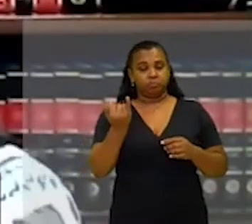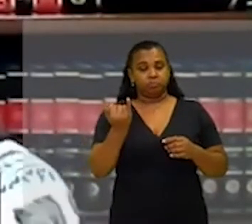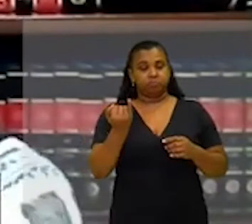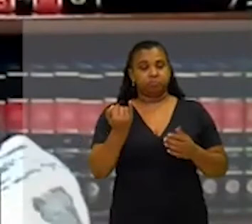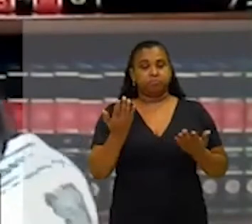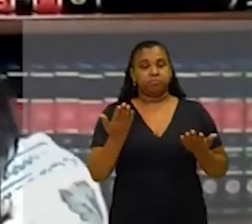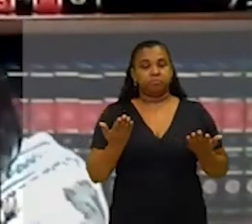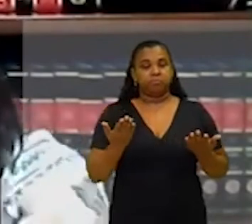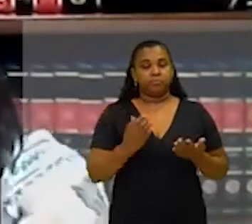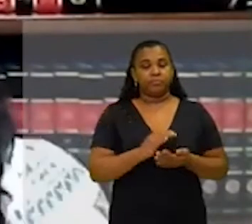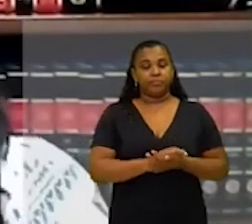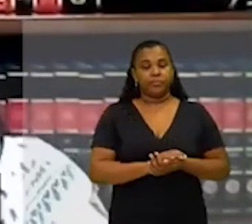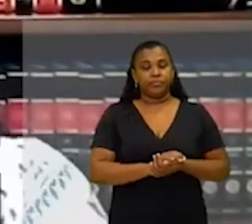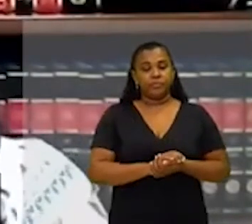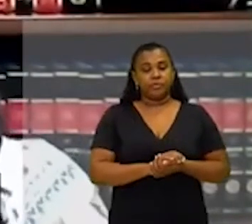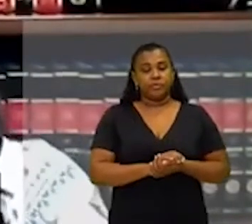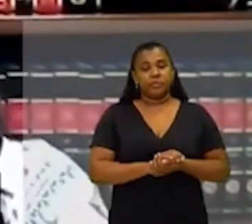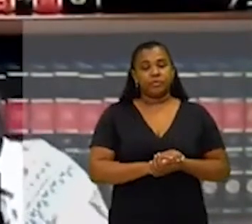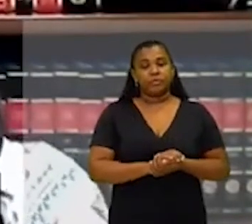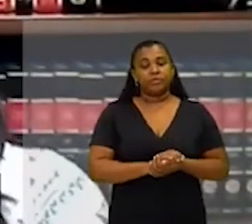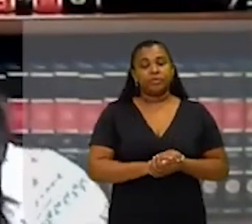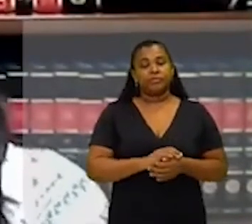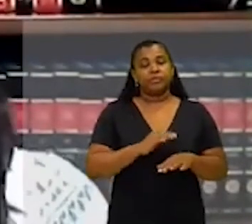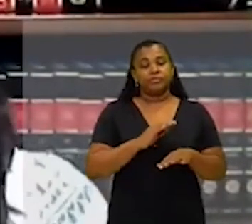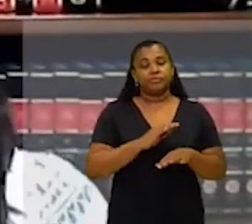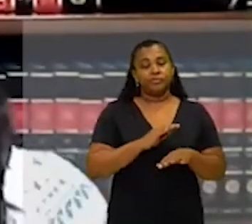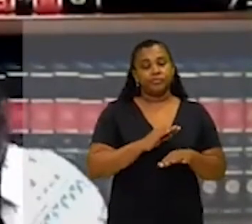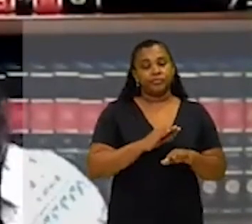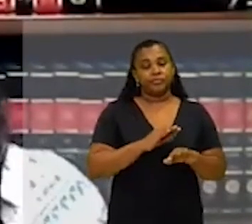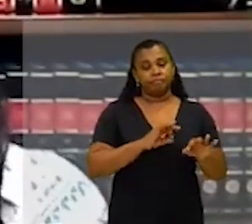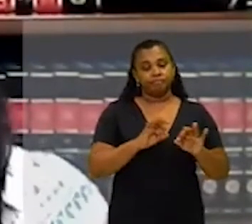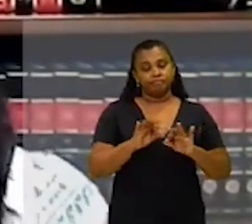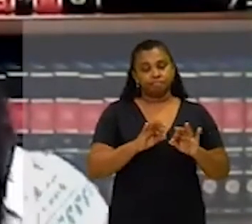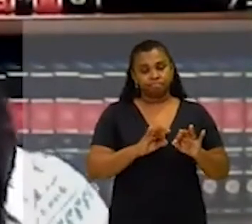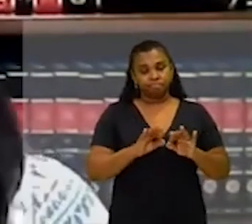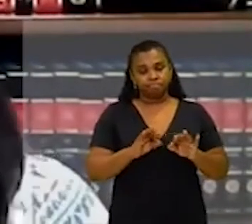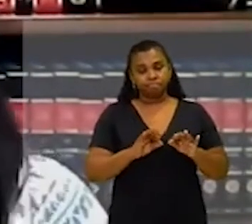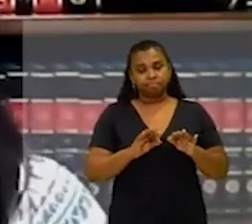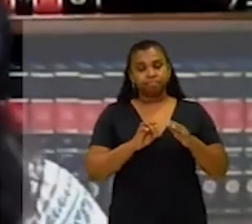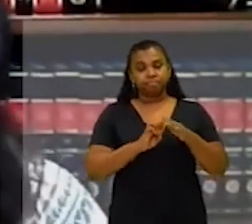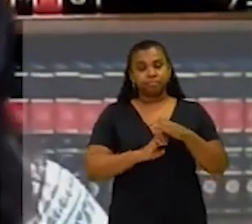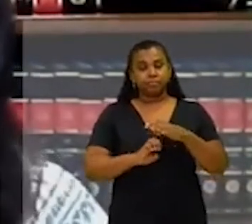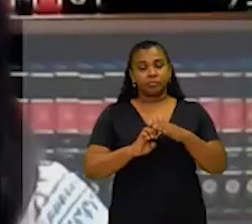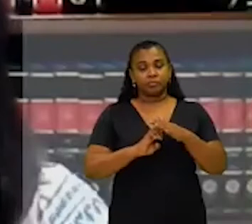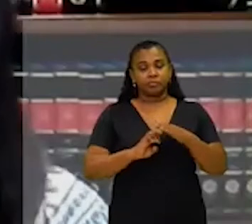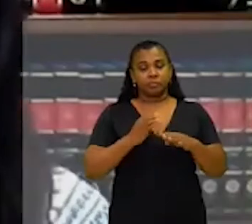e essa medida a intervenção estatal ela estar em tela é necessária para que se Garanta a